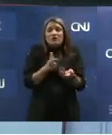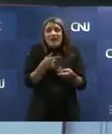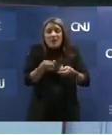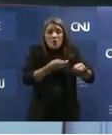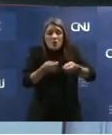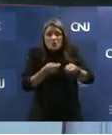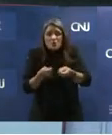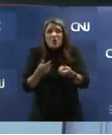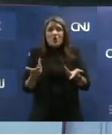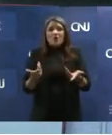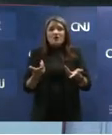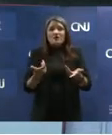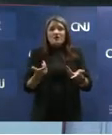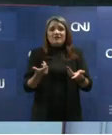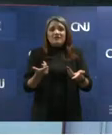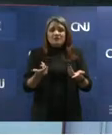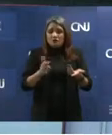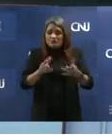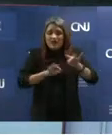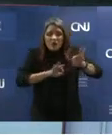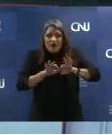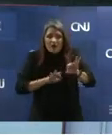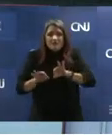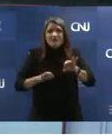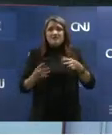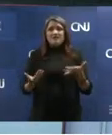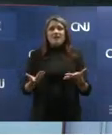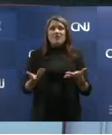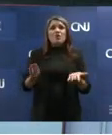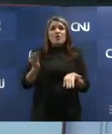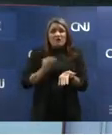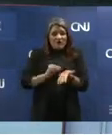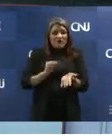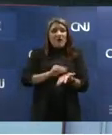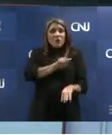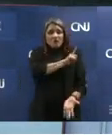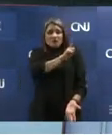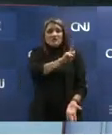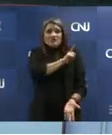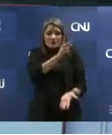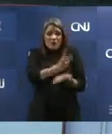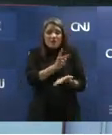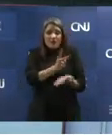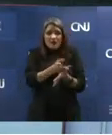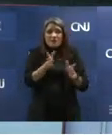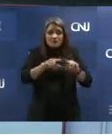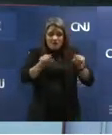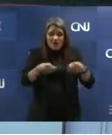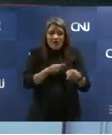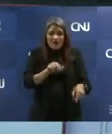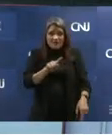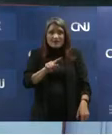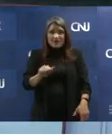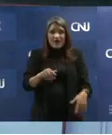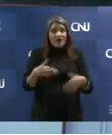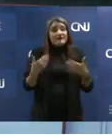ou ausência total de gestão da vara, que levou a uma situação que